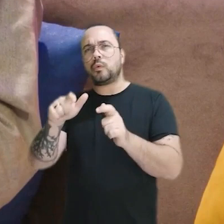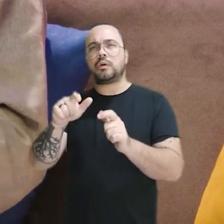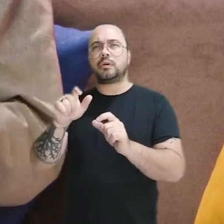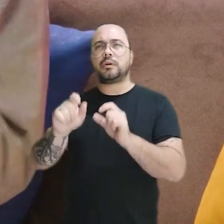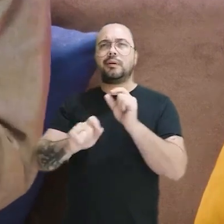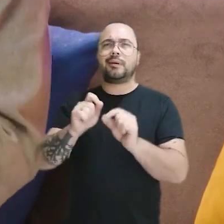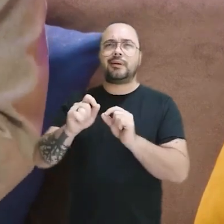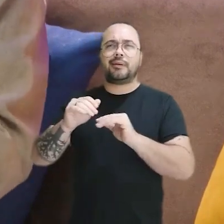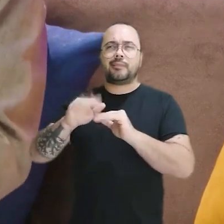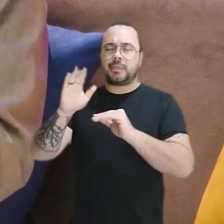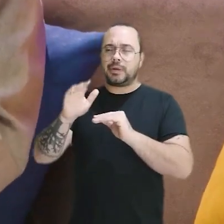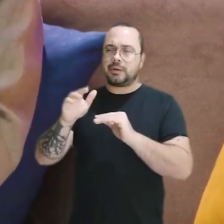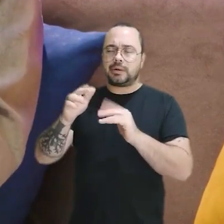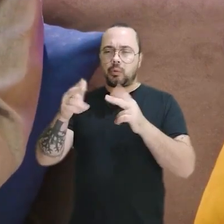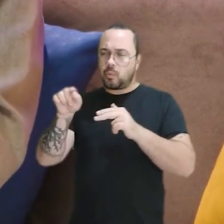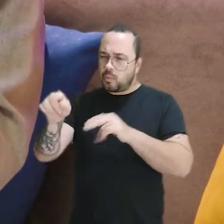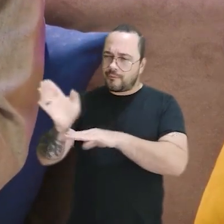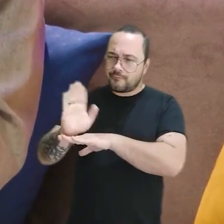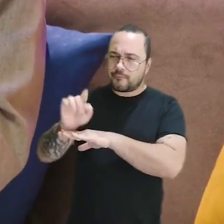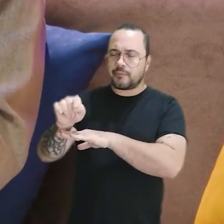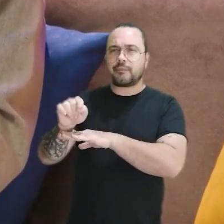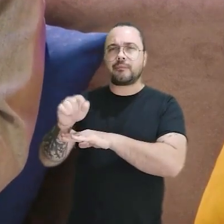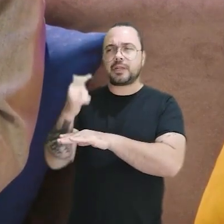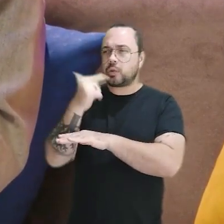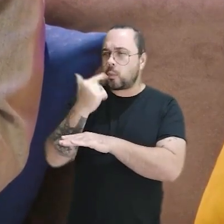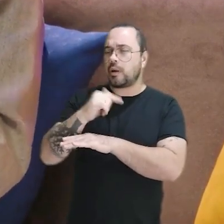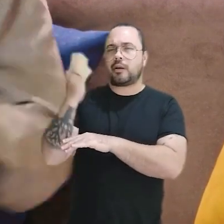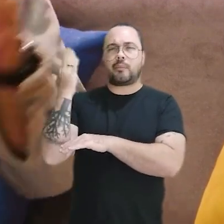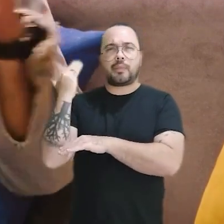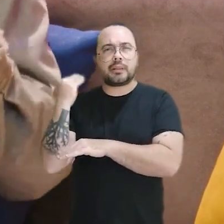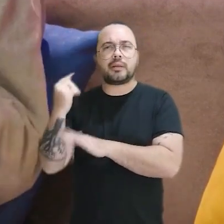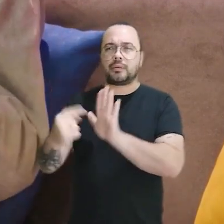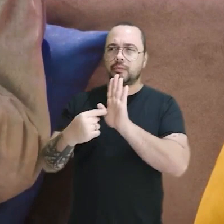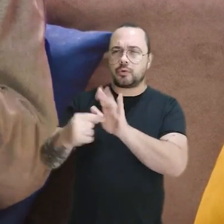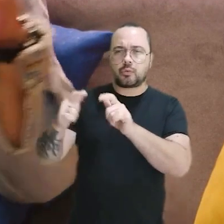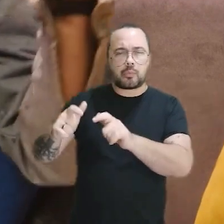Que é muito a vibe retratada nesse tipo de filme. Filme de comédia antigo, filme que mostra esses inferninhos